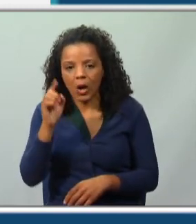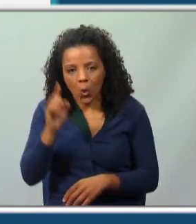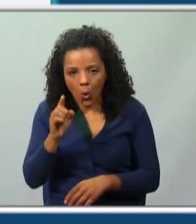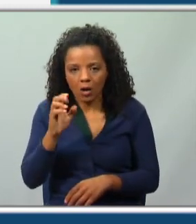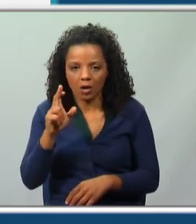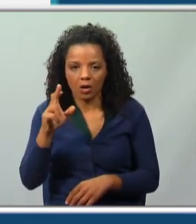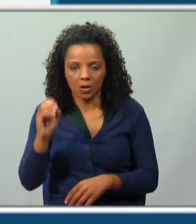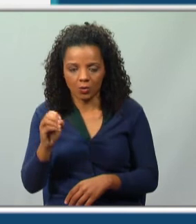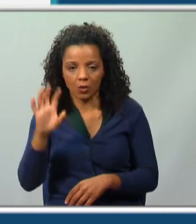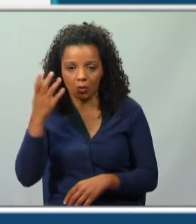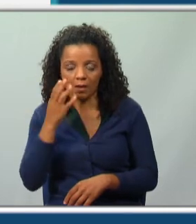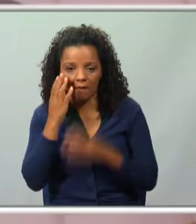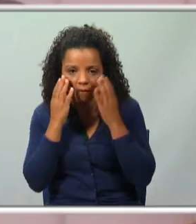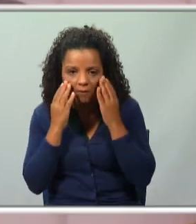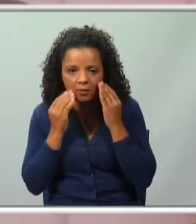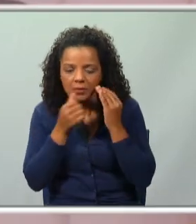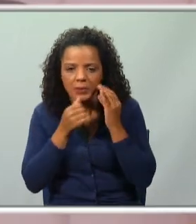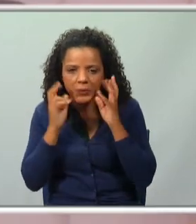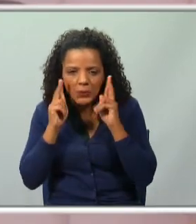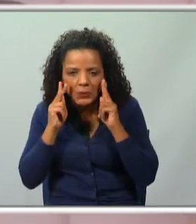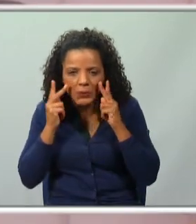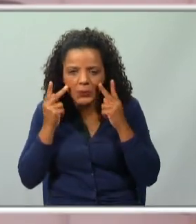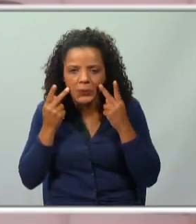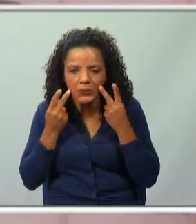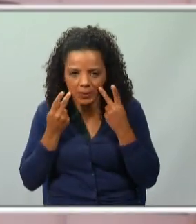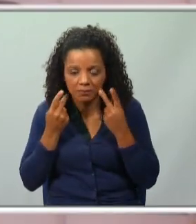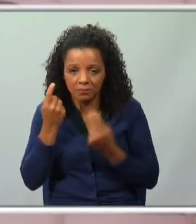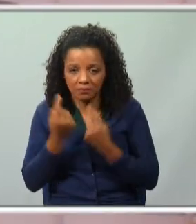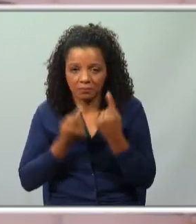Ou seja quando ficamos com o nosso rosto vermelho não é às vezes acontece 那是當我們得到我們的臉紅色不是有時會發生